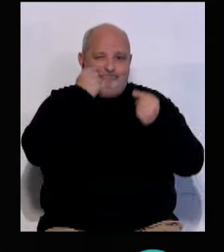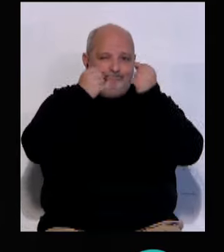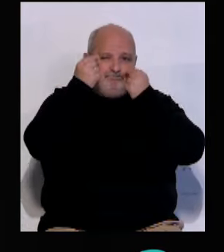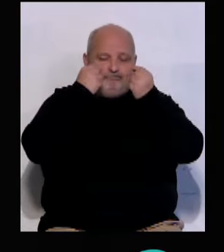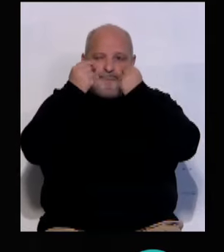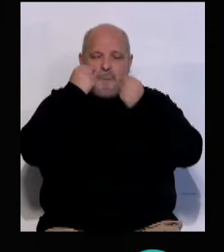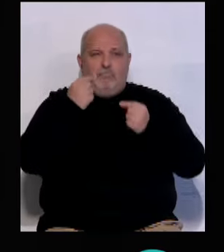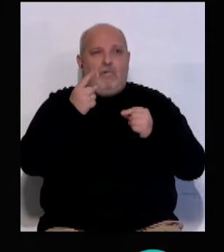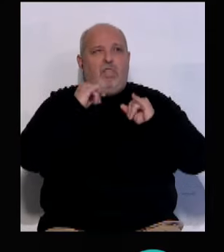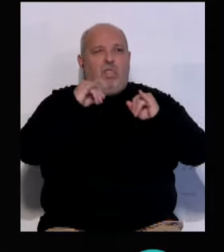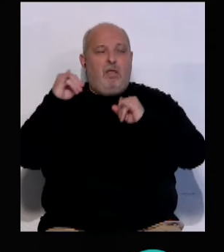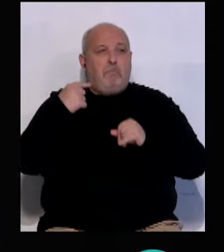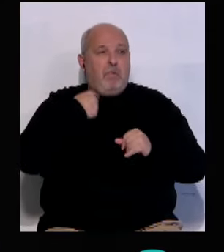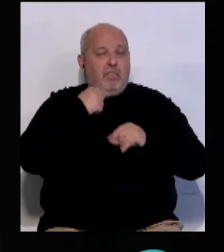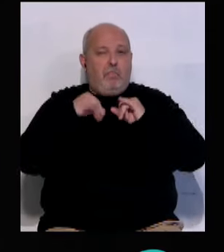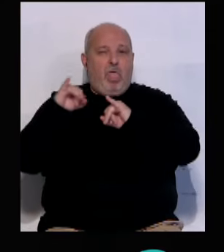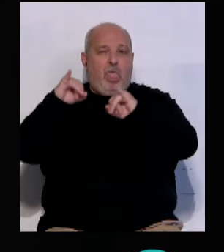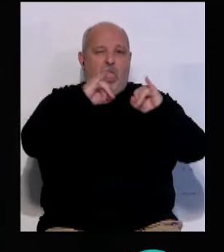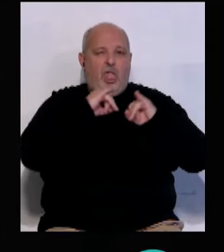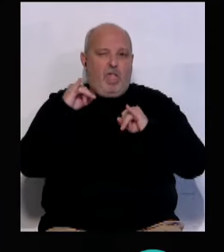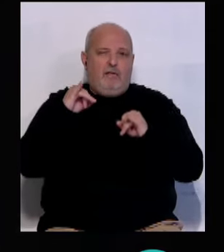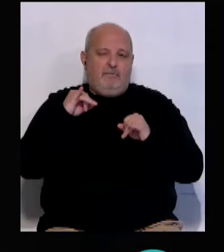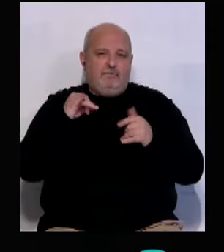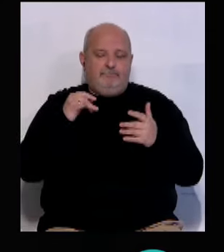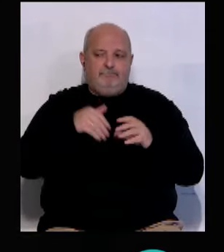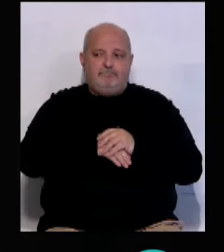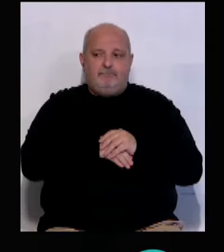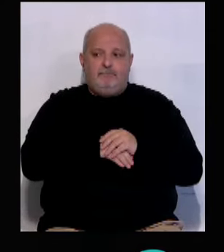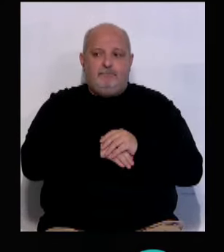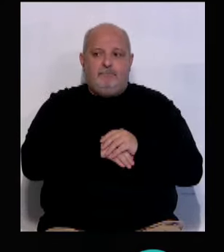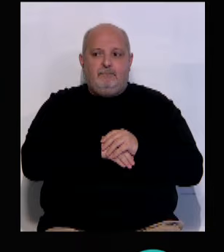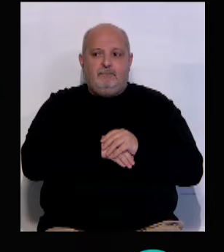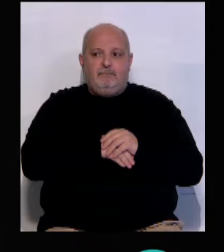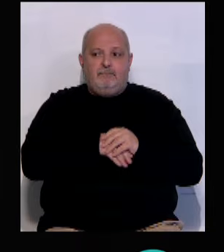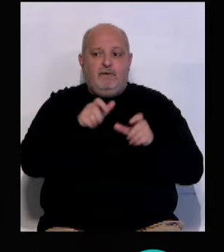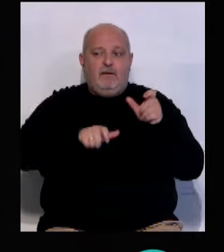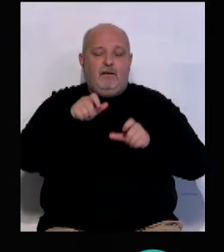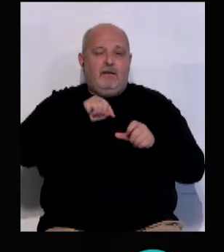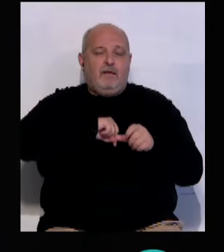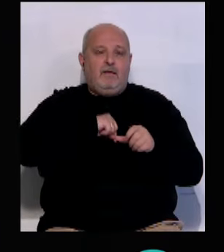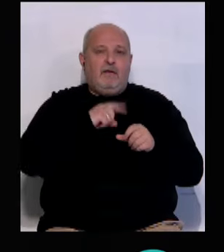fiesta después de perder no sé qué no sé cuánto claro eh la gente ya que es que si no sé cuántos